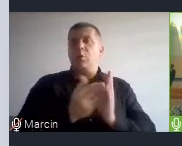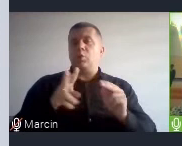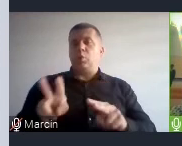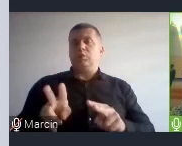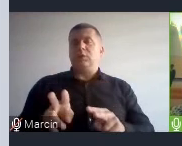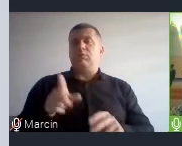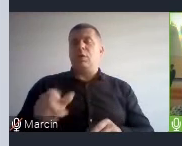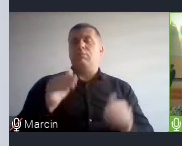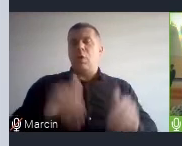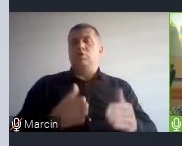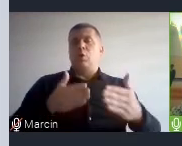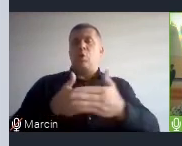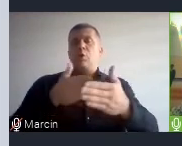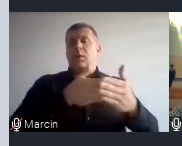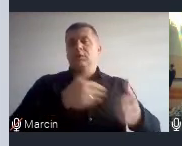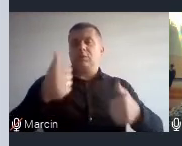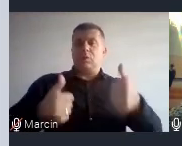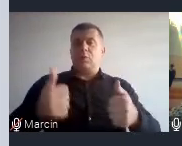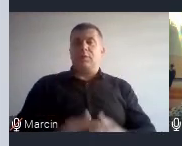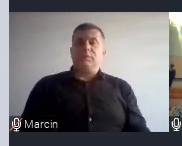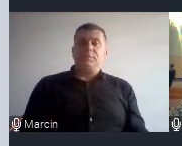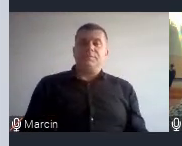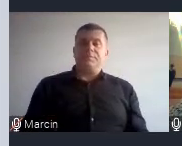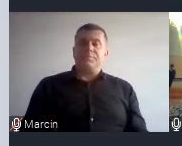bo to może być ograniczenie konkurencji.